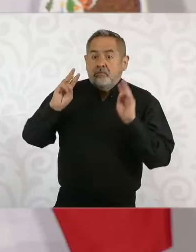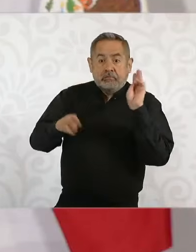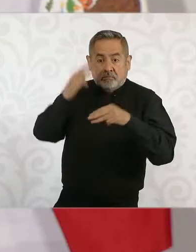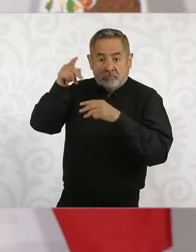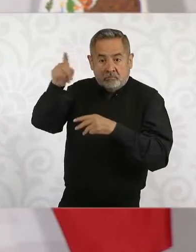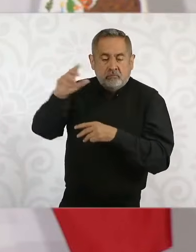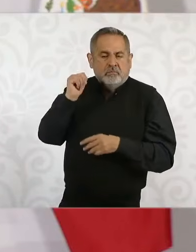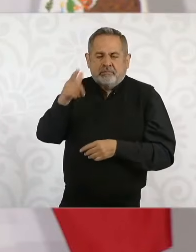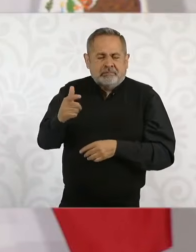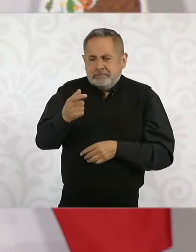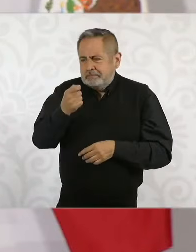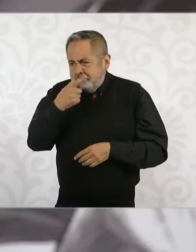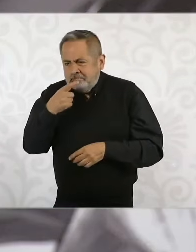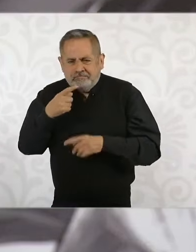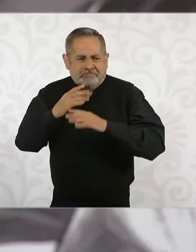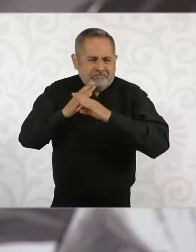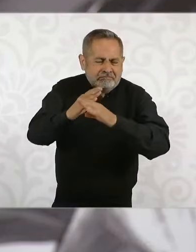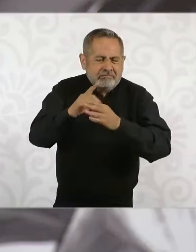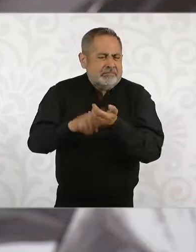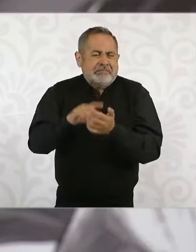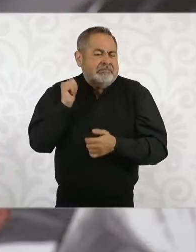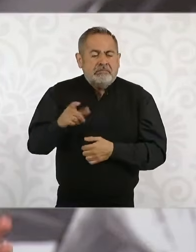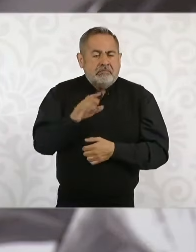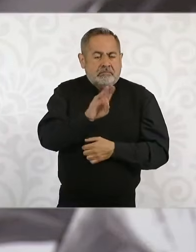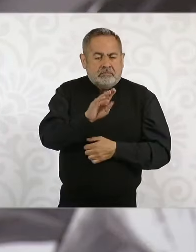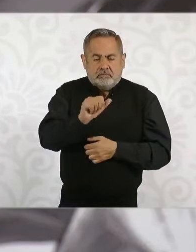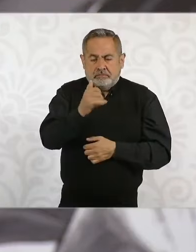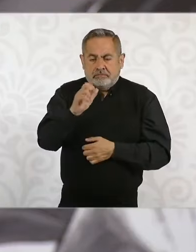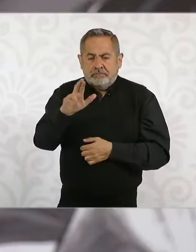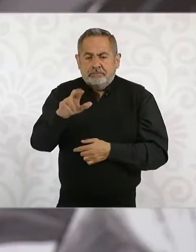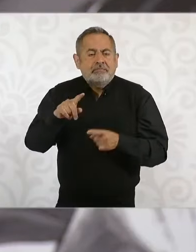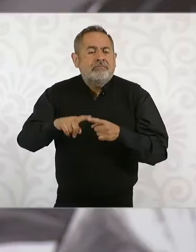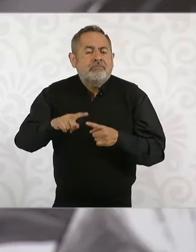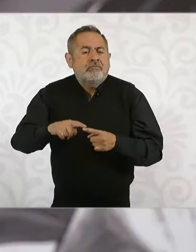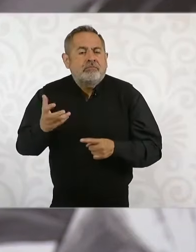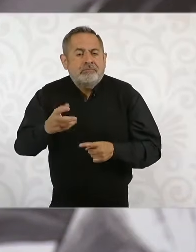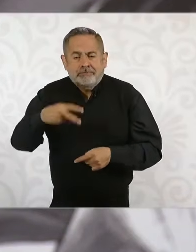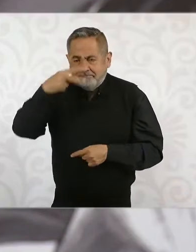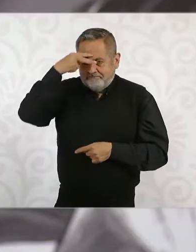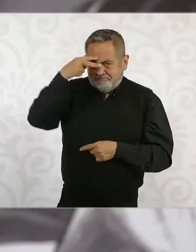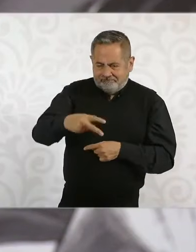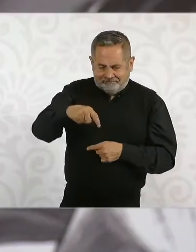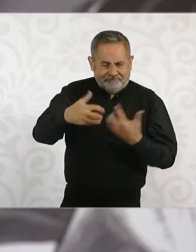anticonceptivo eh de Bayer, eh el principio activo se hizo en México, en una planta mexicana que